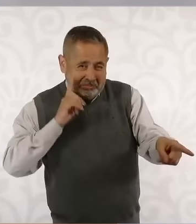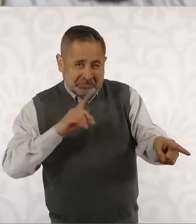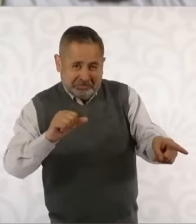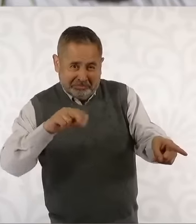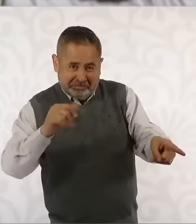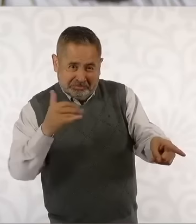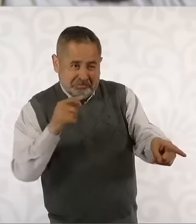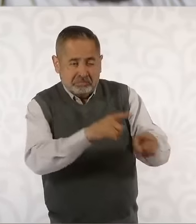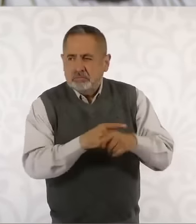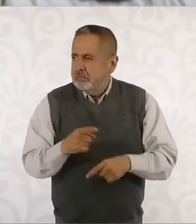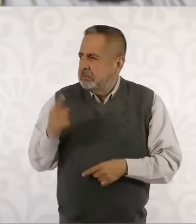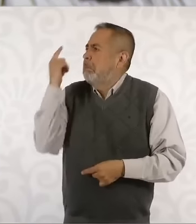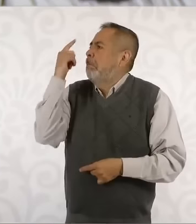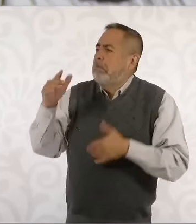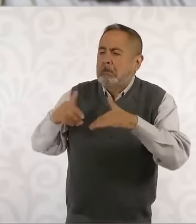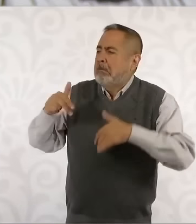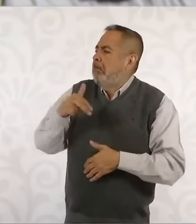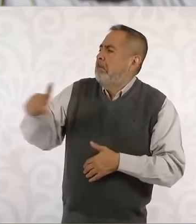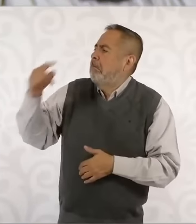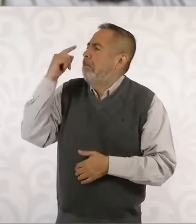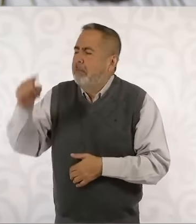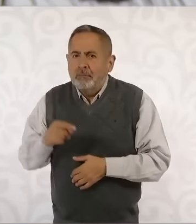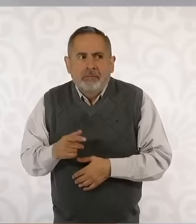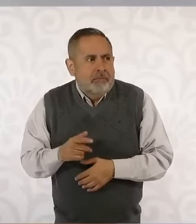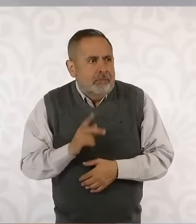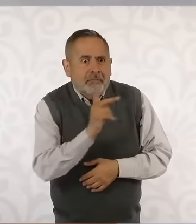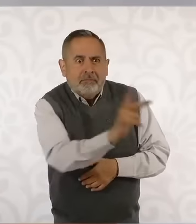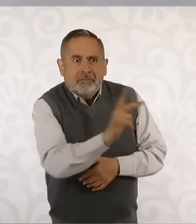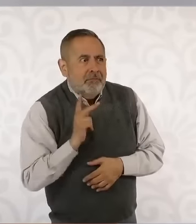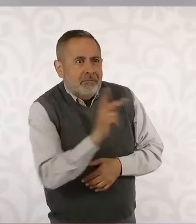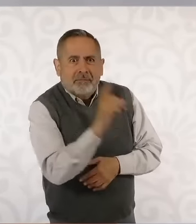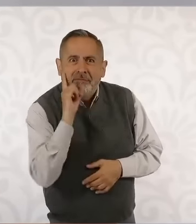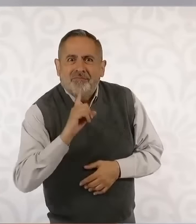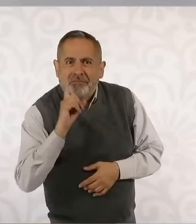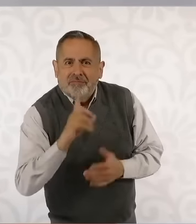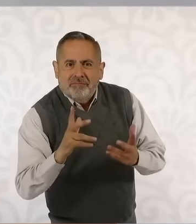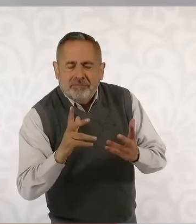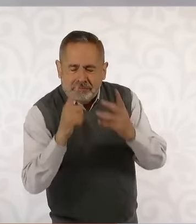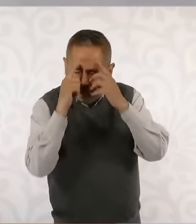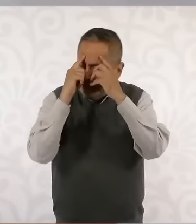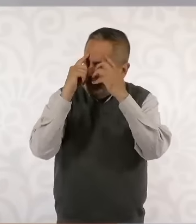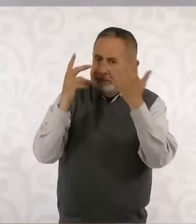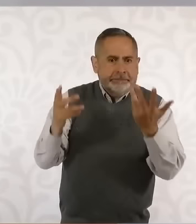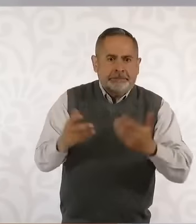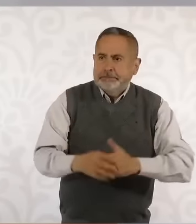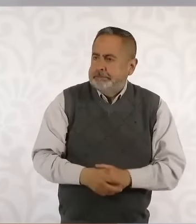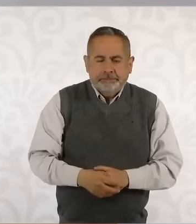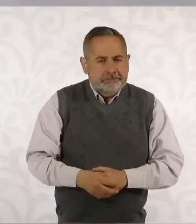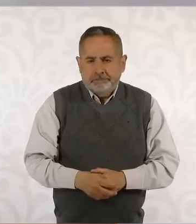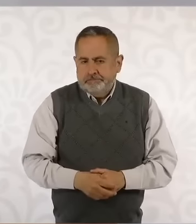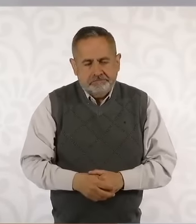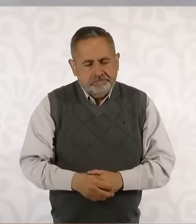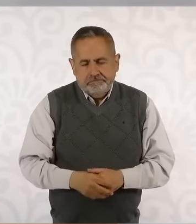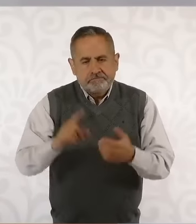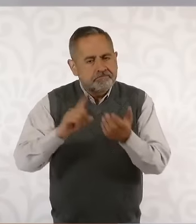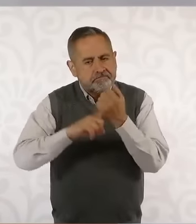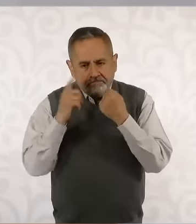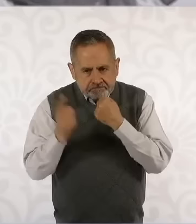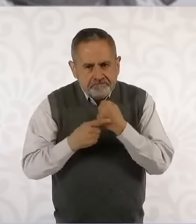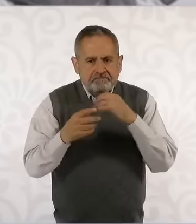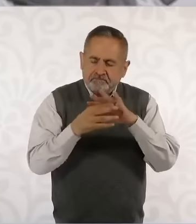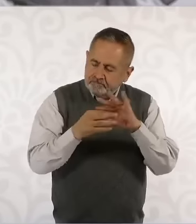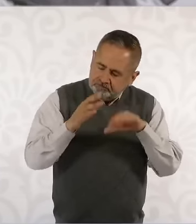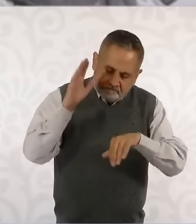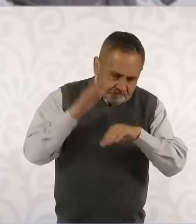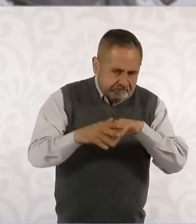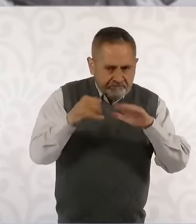¿Cómo? Además de una mujer. Exacto. Entonces es un tema de fondo este para las mujeres